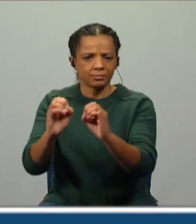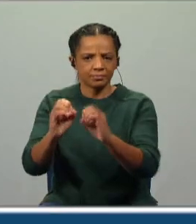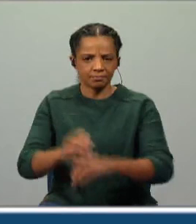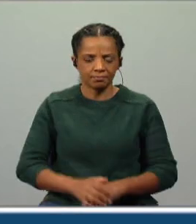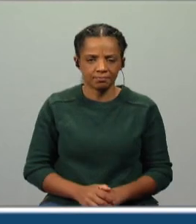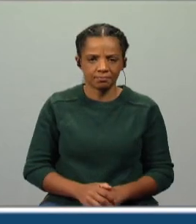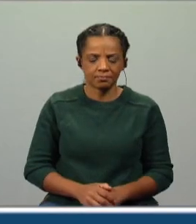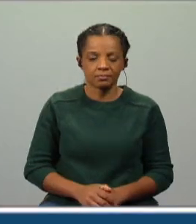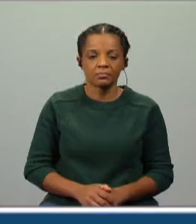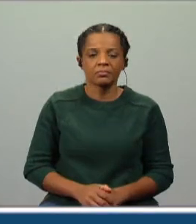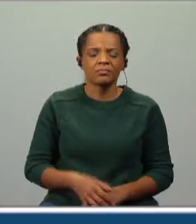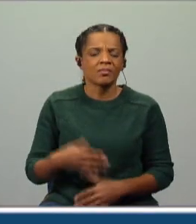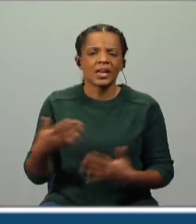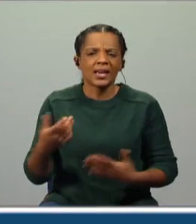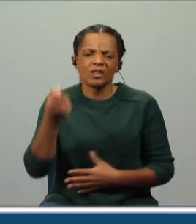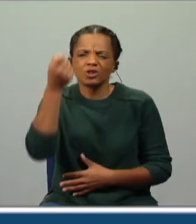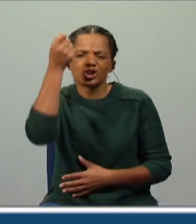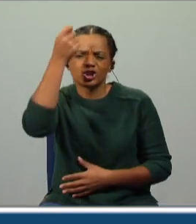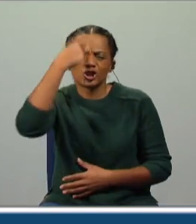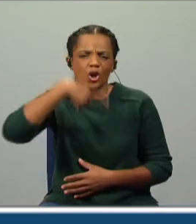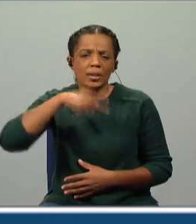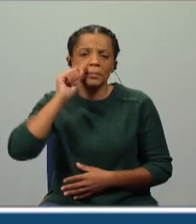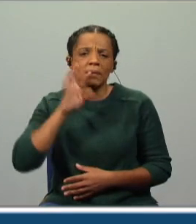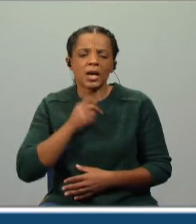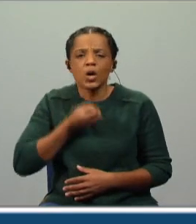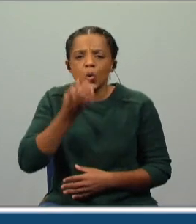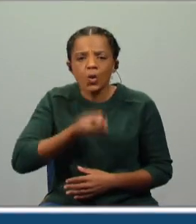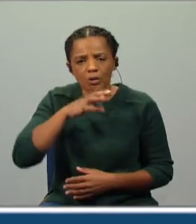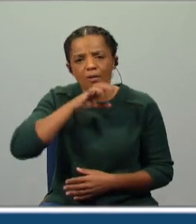e que isso é é só uma história que os pais contam aos filhos.